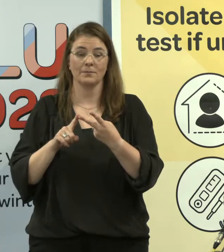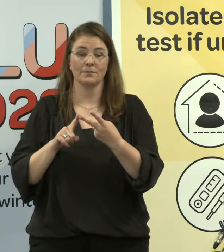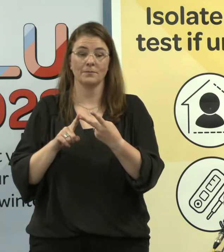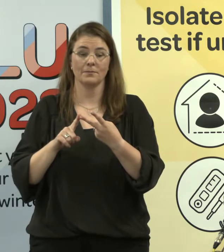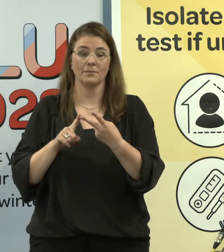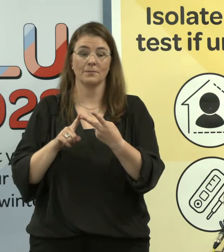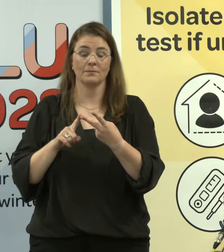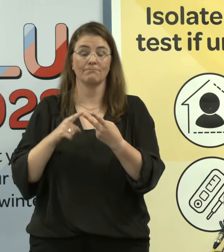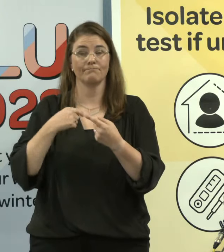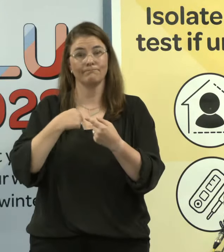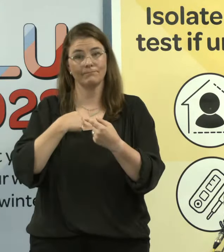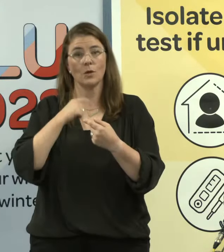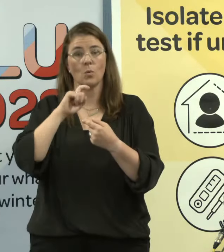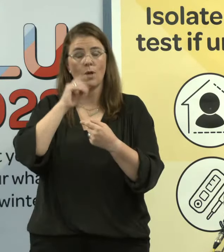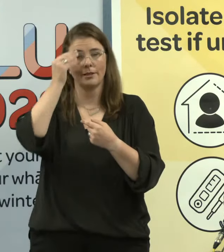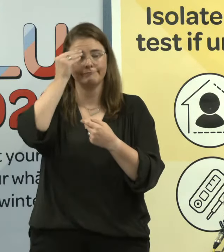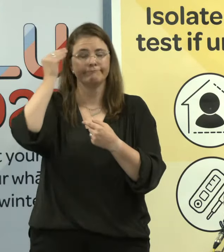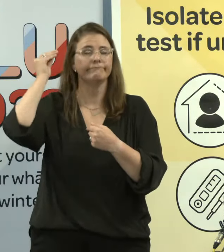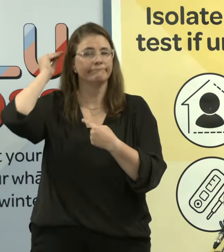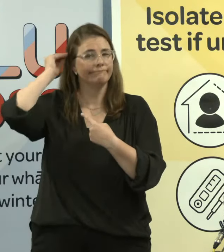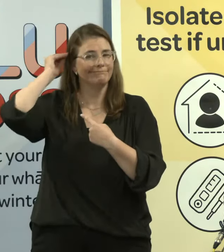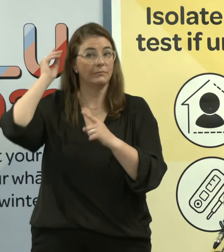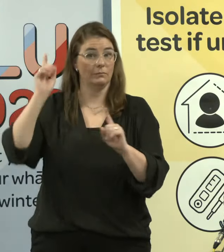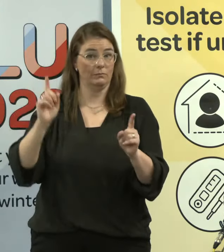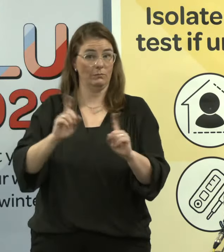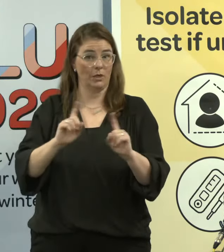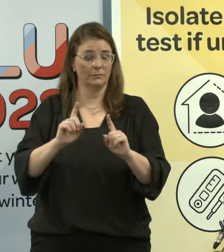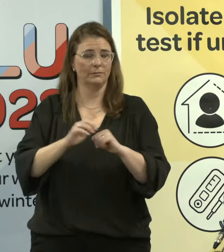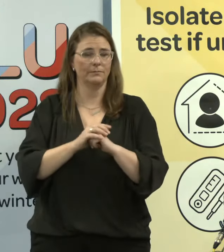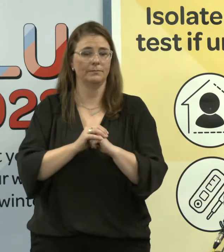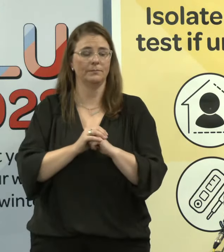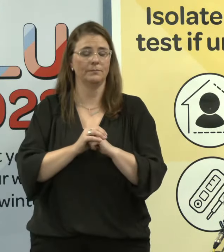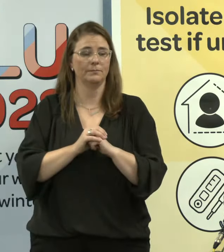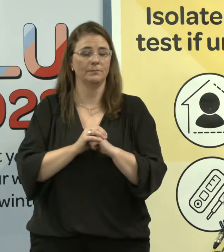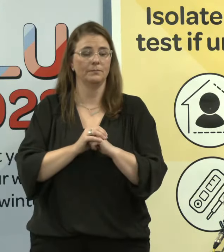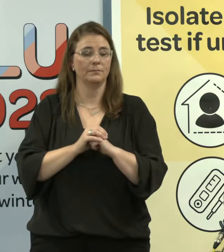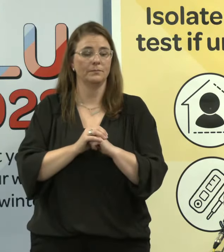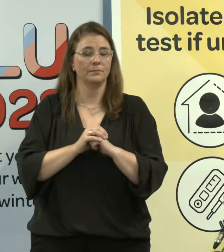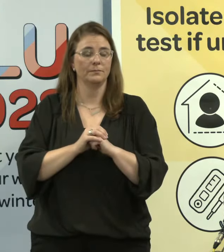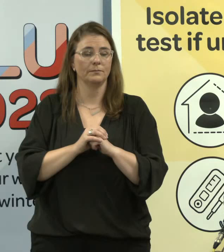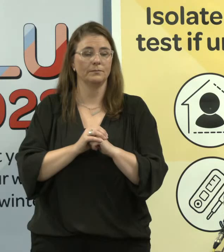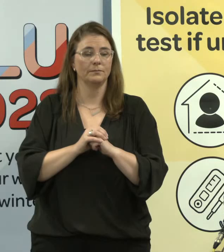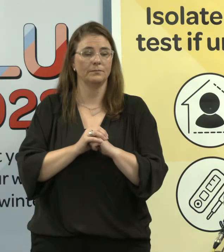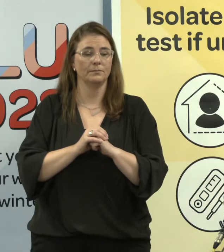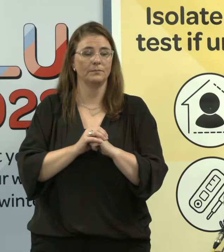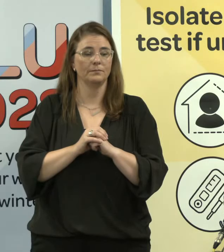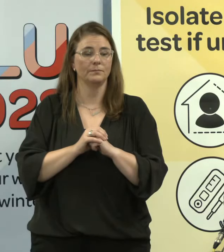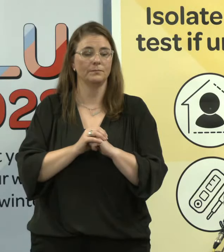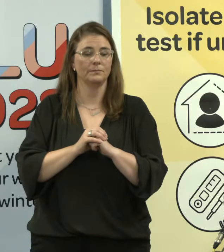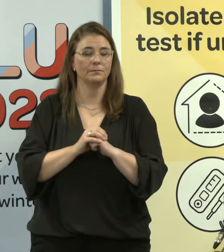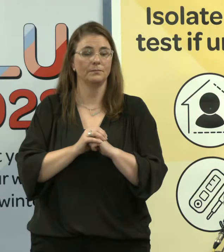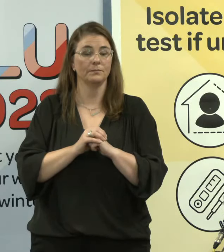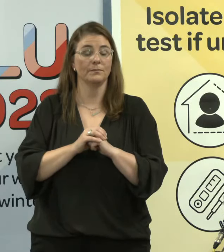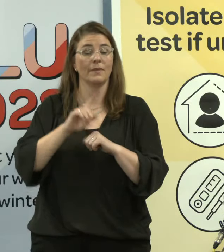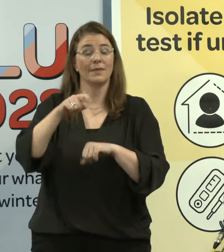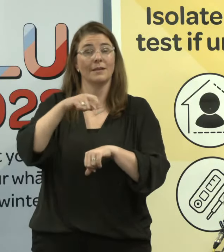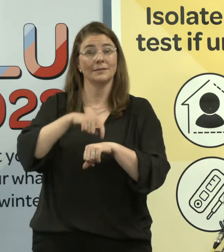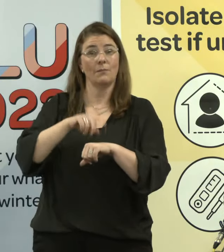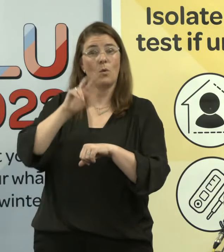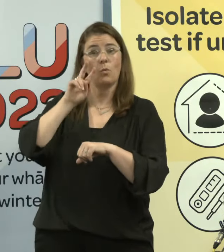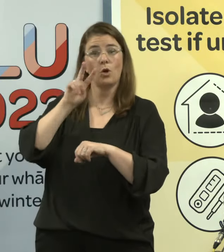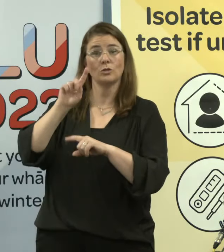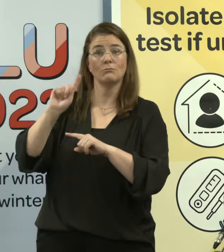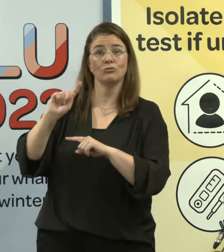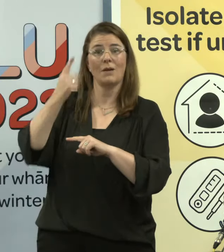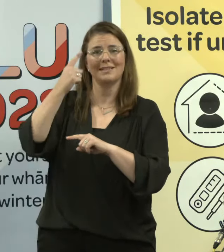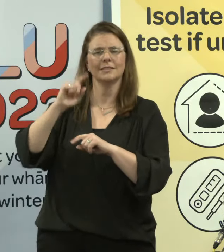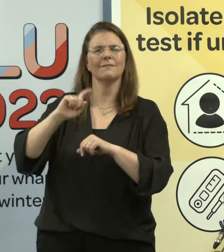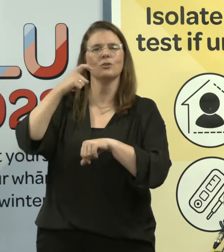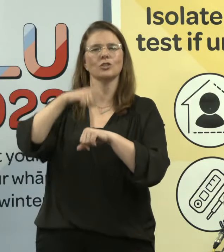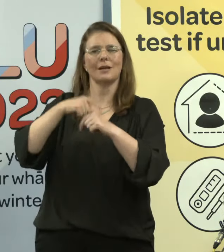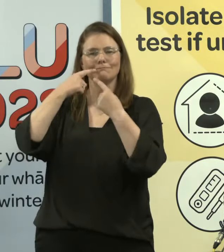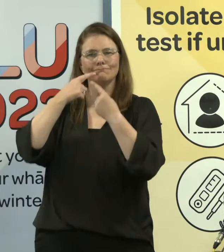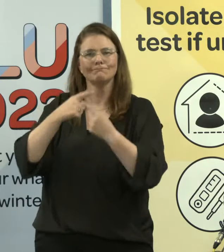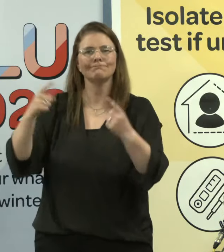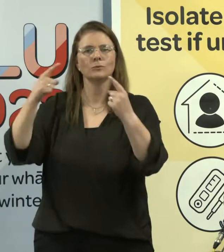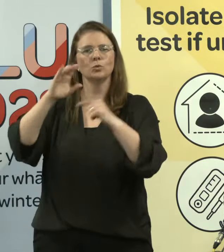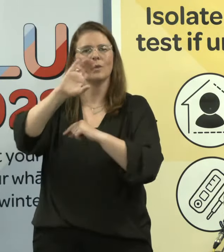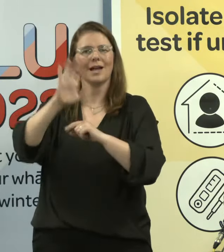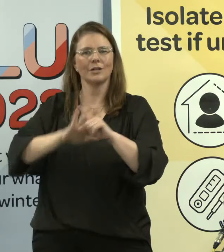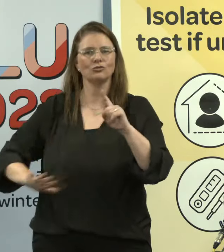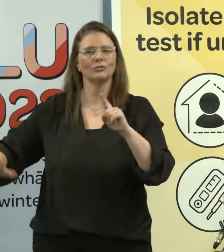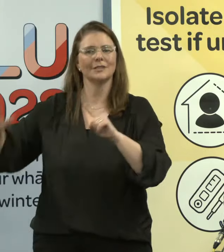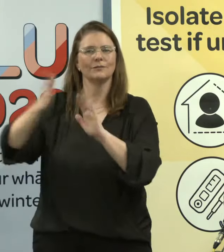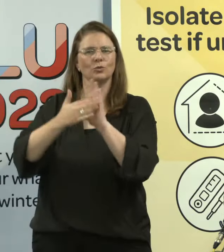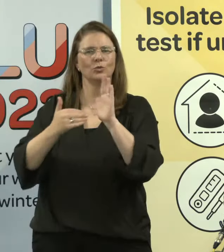nei. Na he mea nui tera. Ko nga